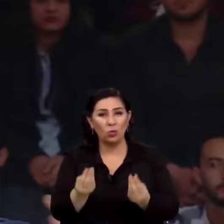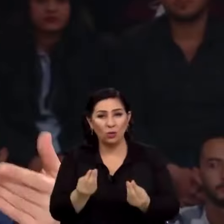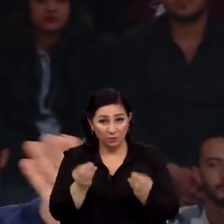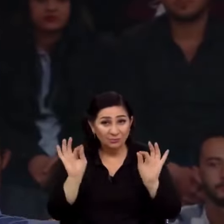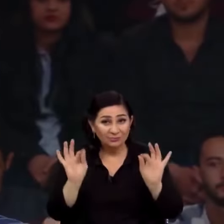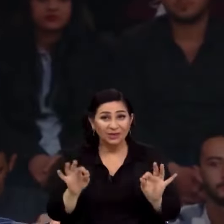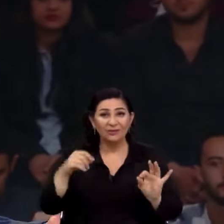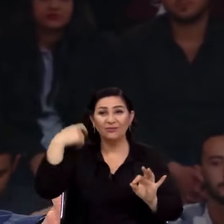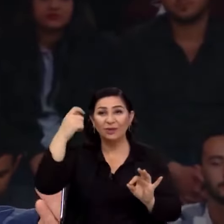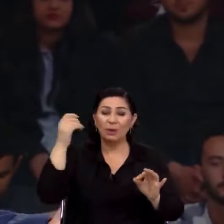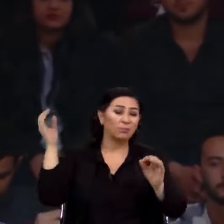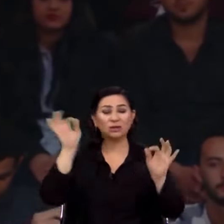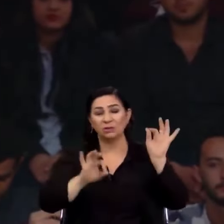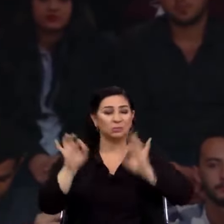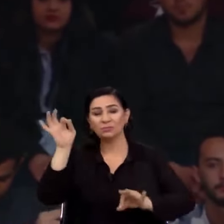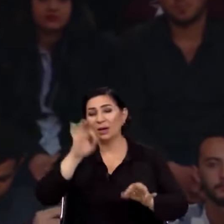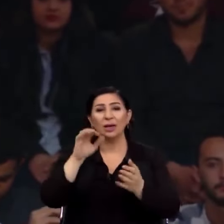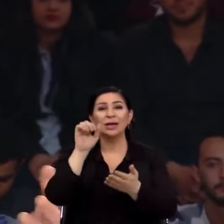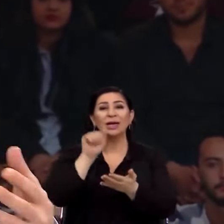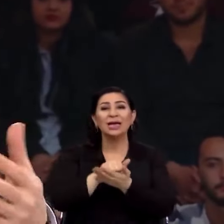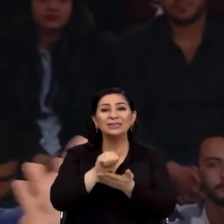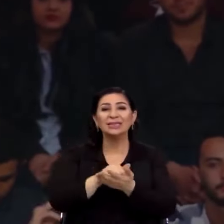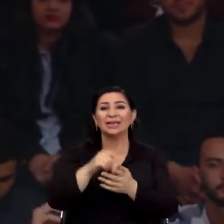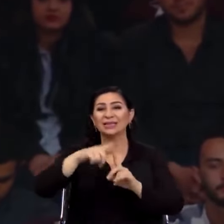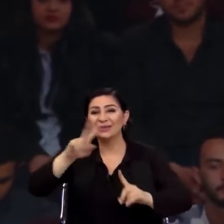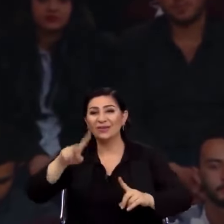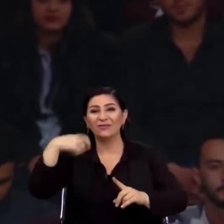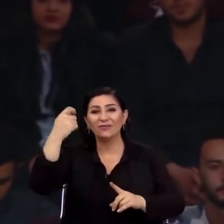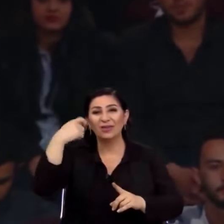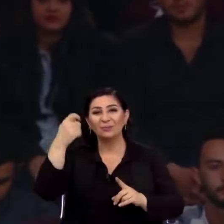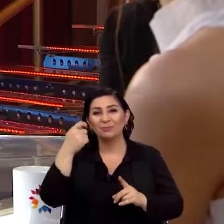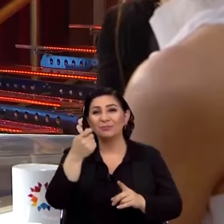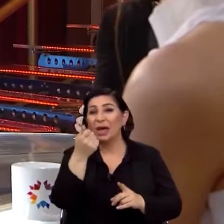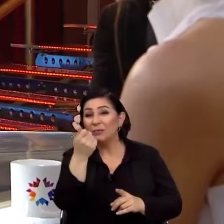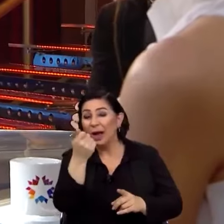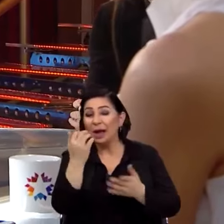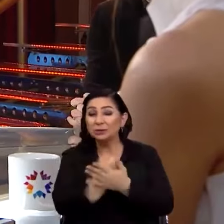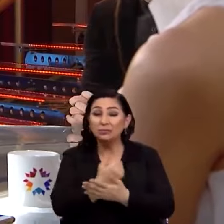filmler giriyor ve basın sadece Eee filmlerin gişesinden bahsediyor o zaman